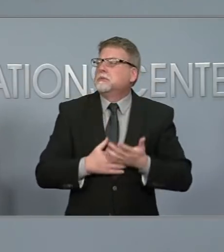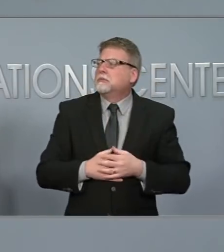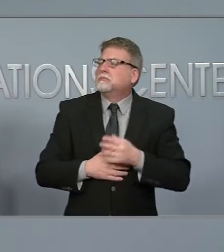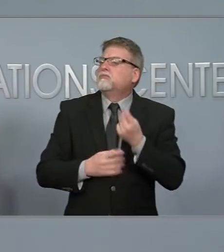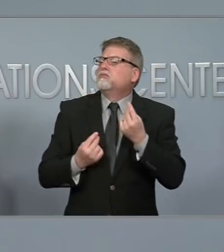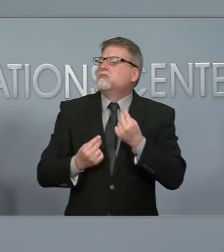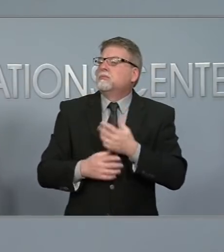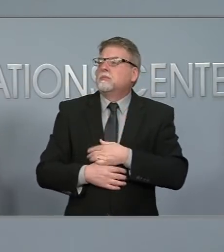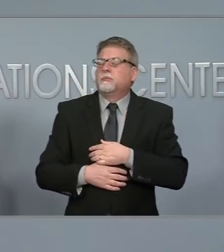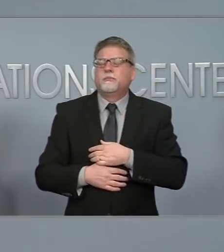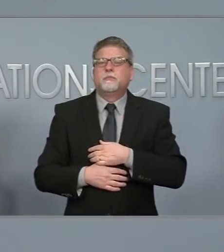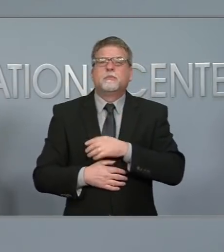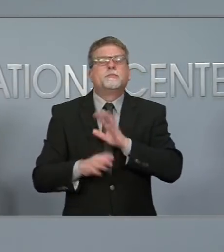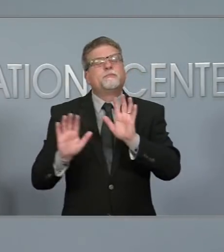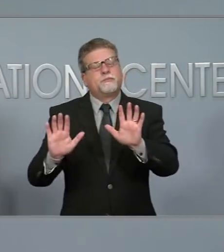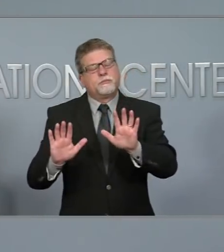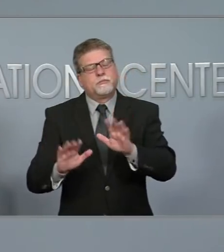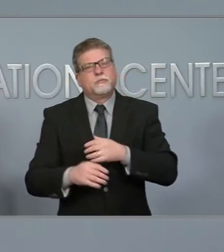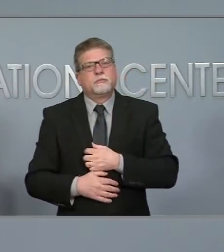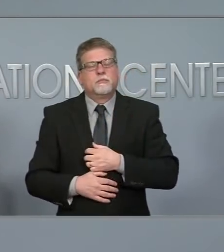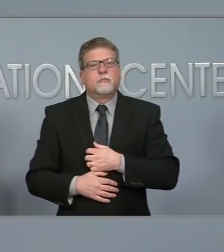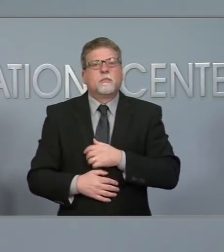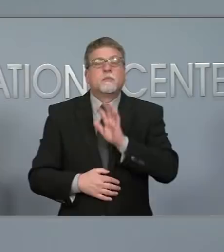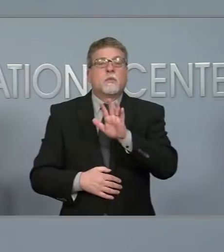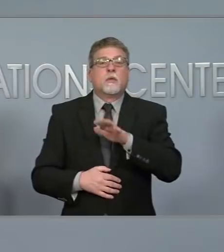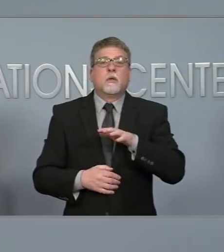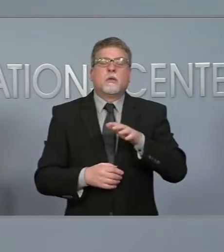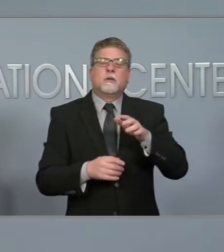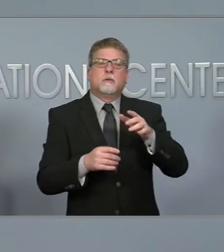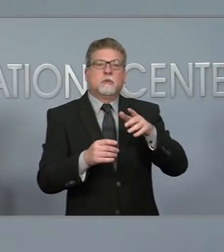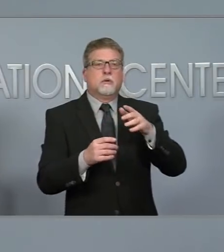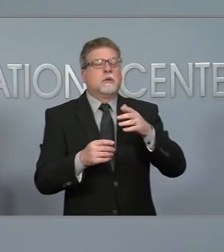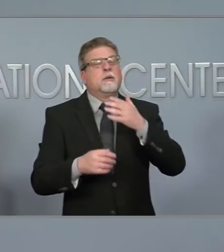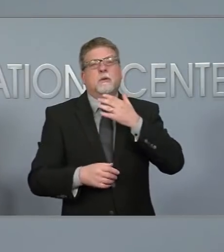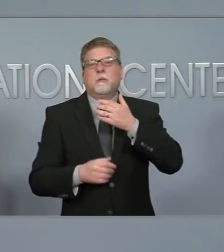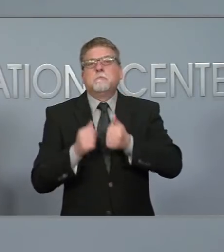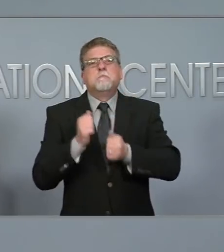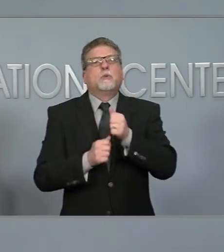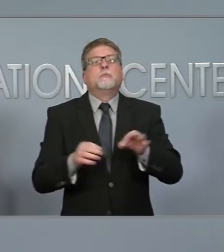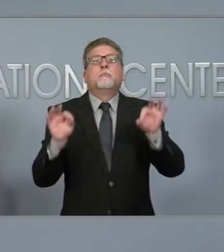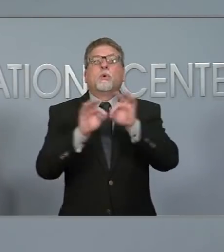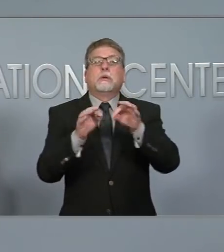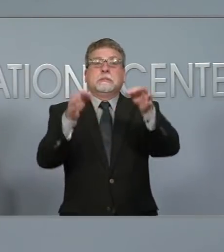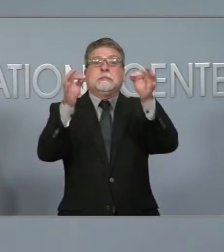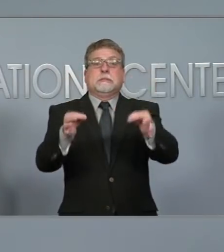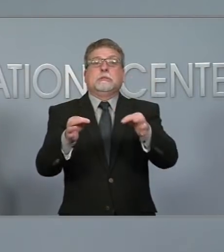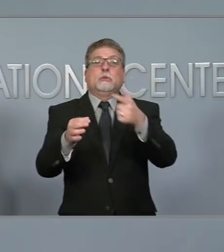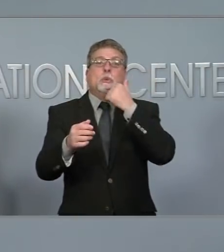Las Juntas de escolares han decidido tomar.